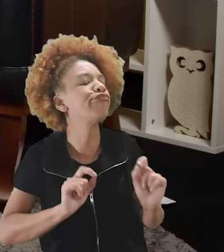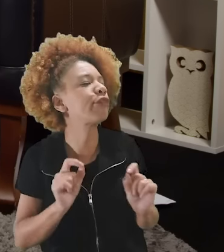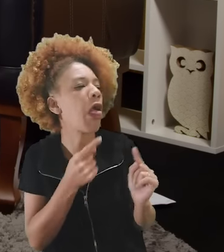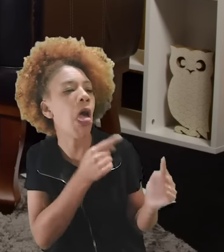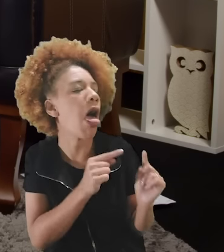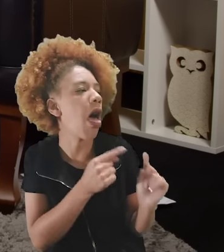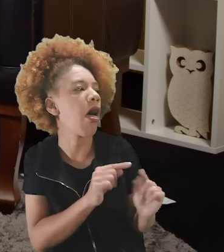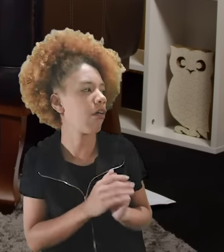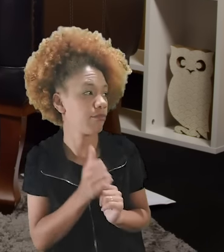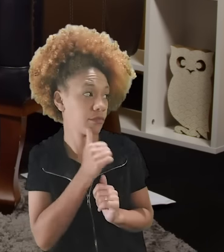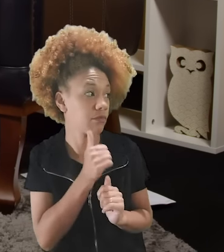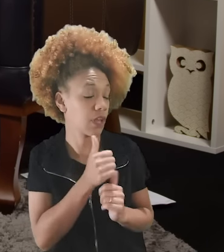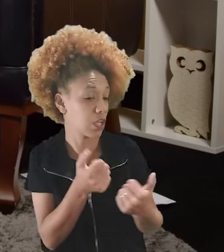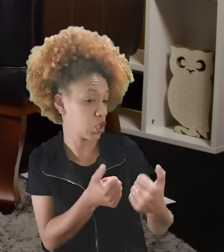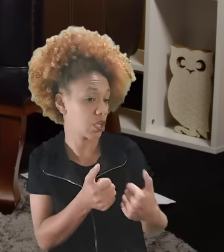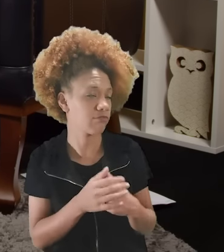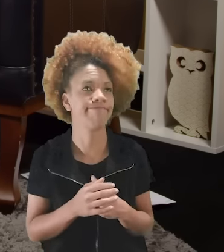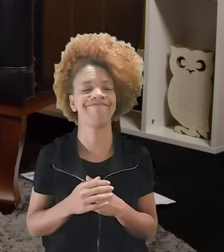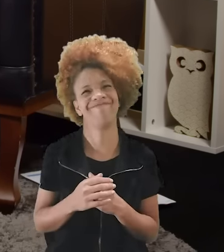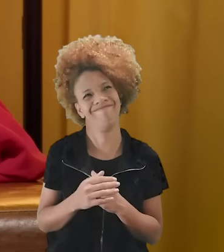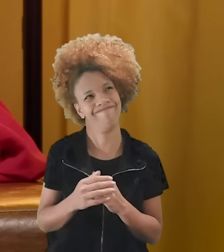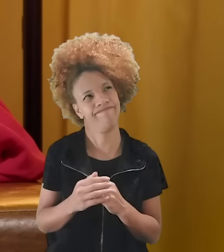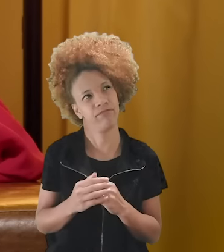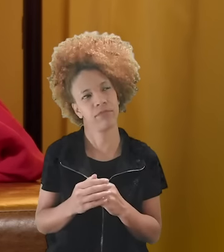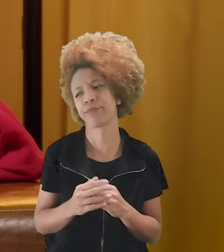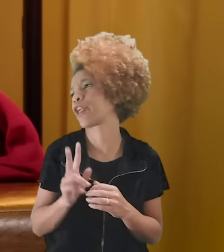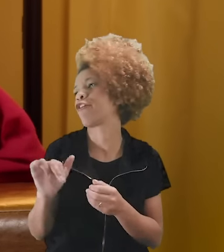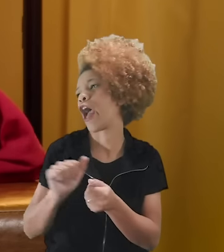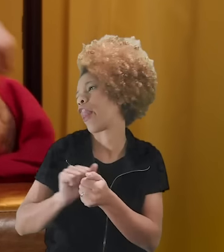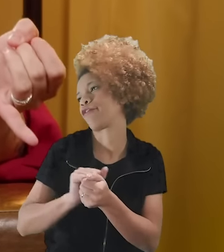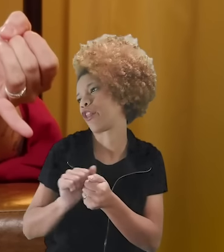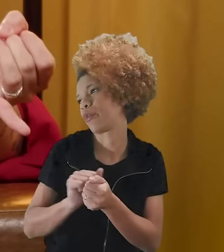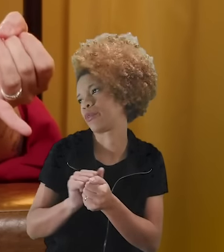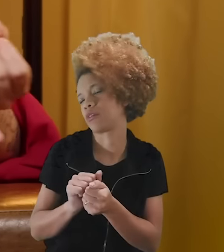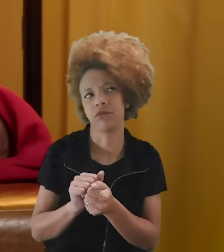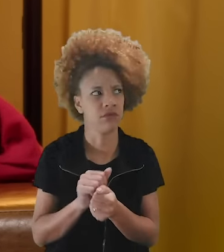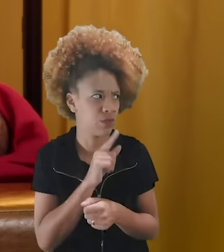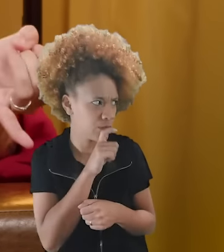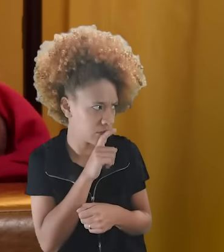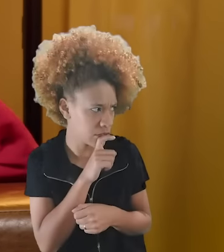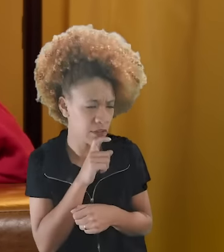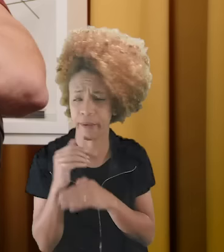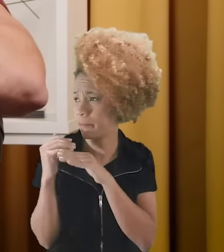geralmente vocês mulheres que jogam Nossa é o vai lavar lossa é o padrão jura pô mas da é tão